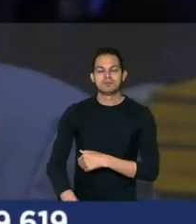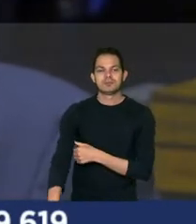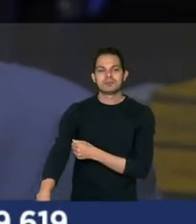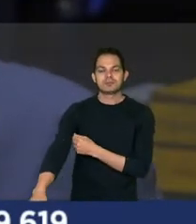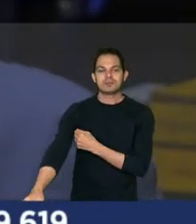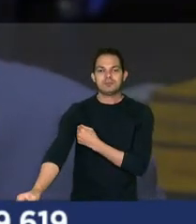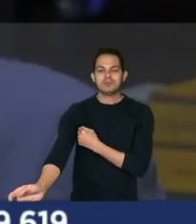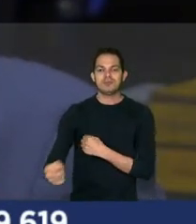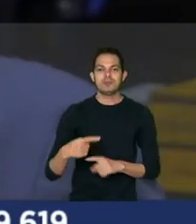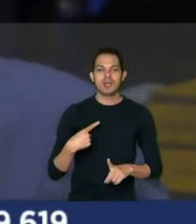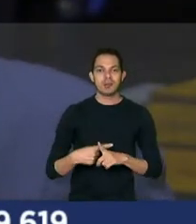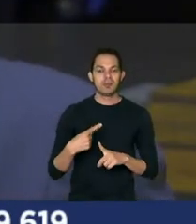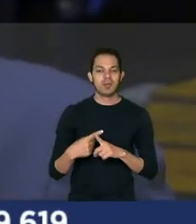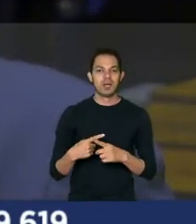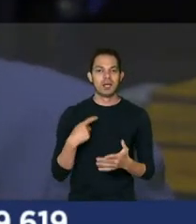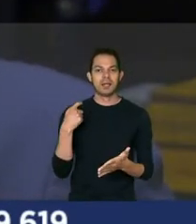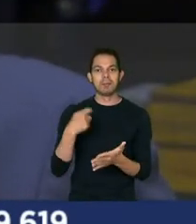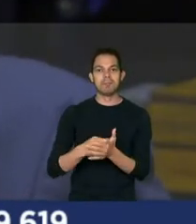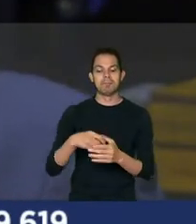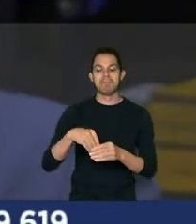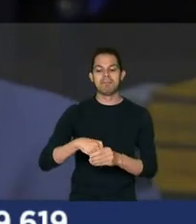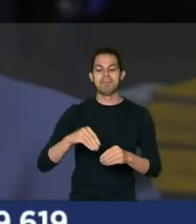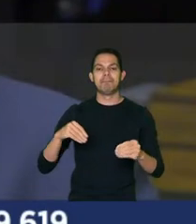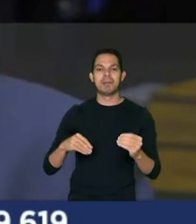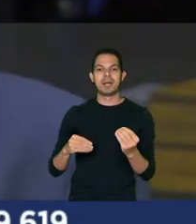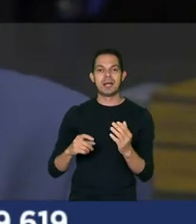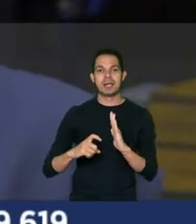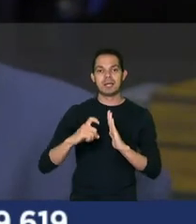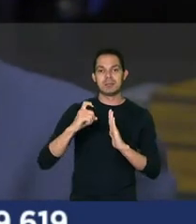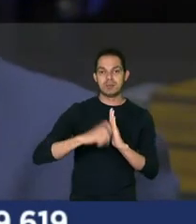ELA FERE O INCISO TERCEIRO DO ARTIGO 151 DA CONSTITUIÇÃO FEDERAL, PORQUE ELA ACABA